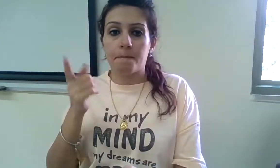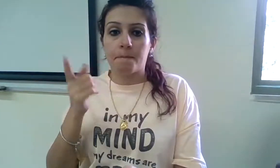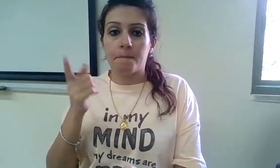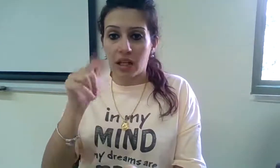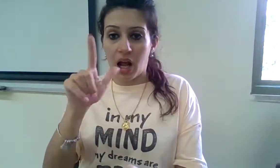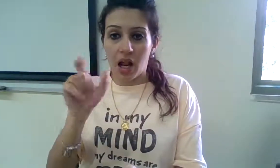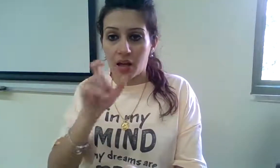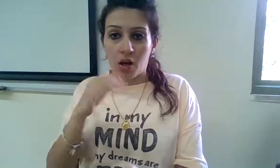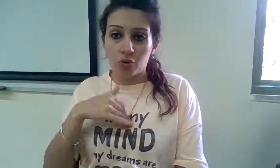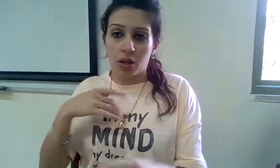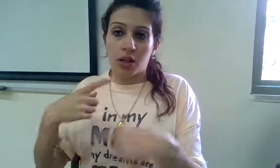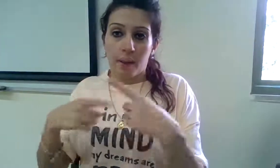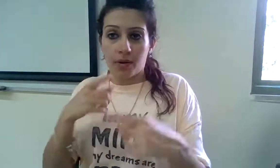أيضا اعتقد